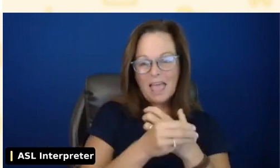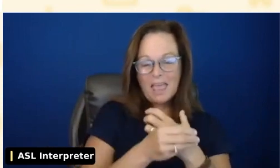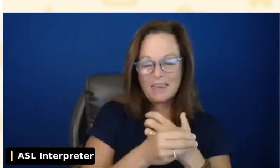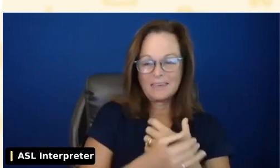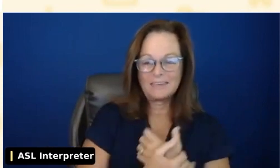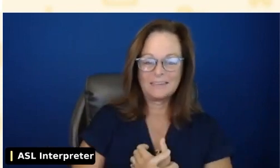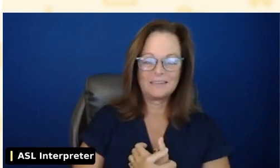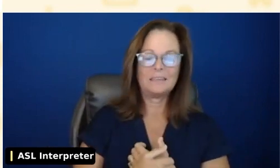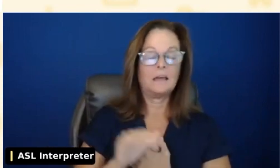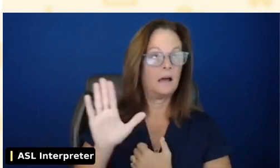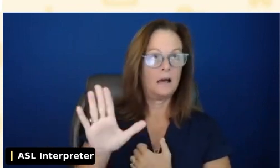Nuevamente, volviendo a los engaños.